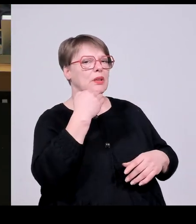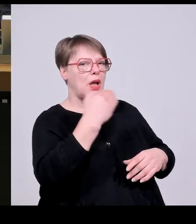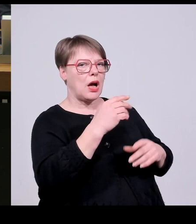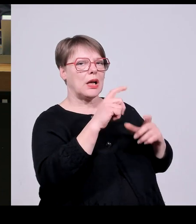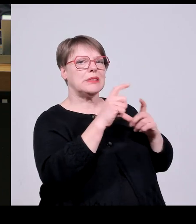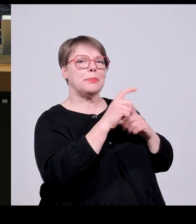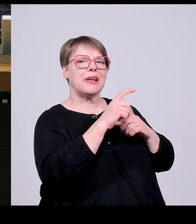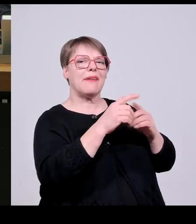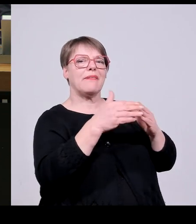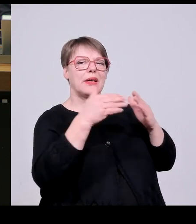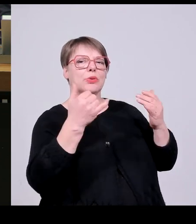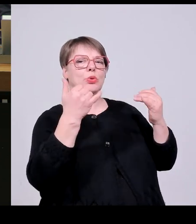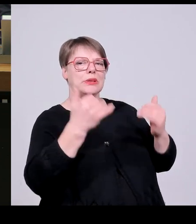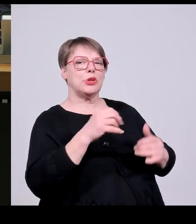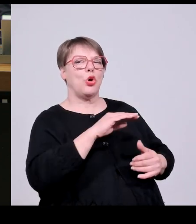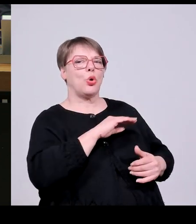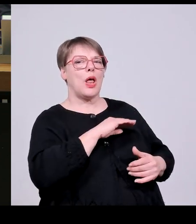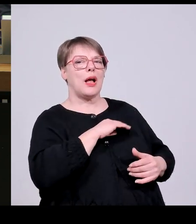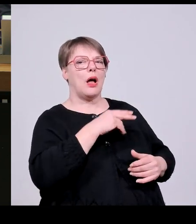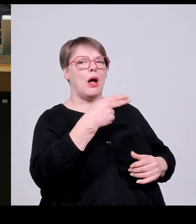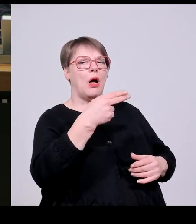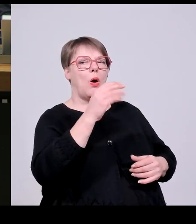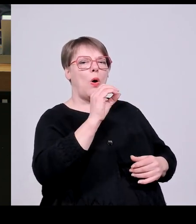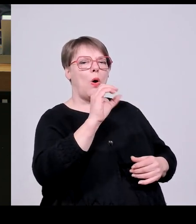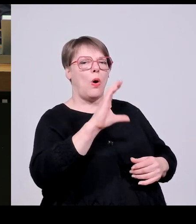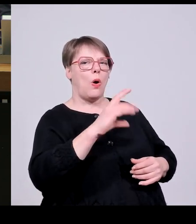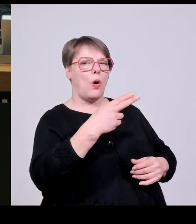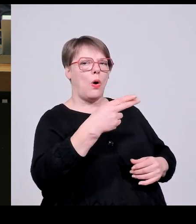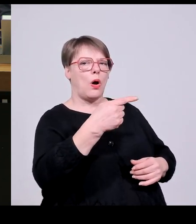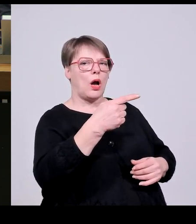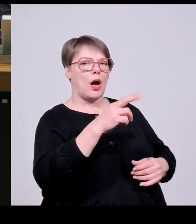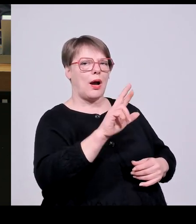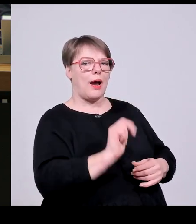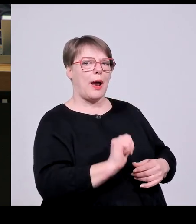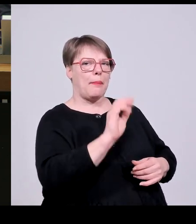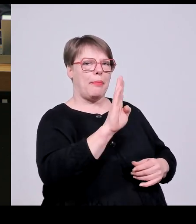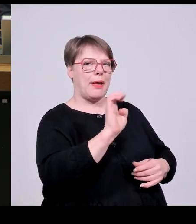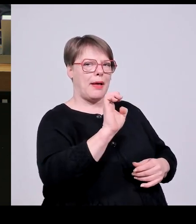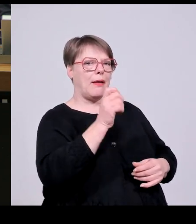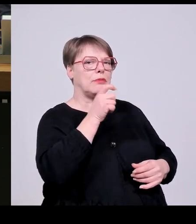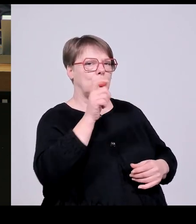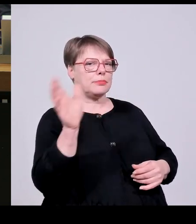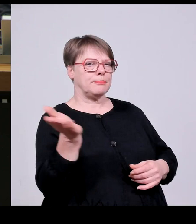Landes Berlin angeordneten Wiederholungs-Wahl. Eine vollständige Wiederholungs-Wahl, die in der